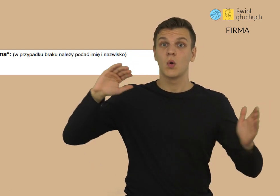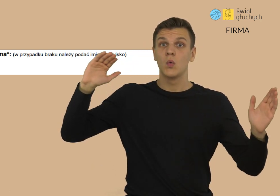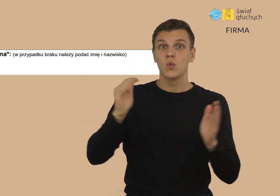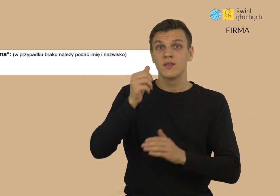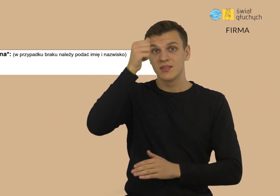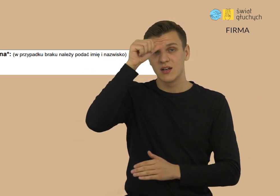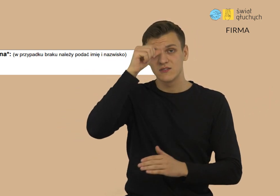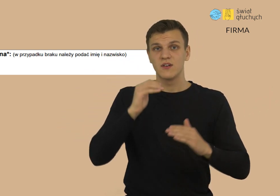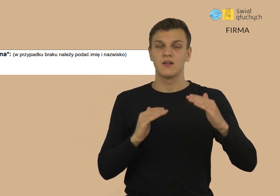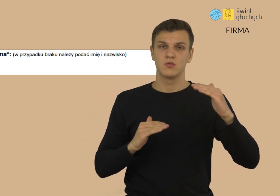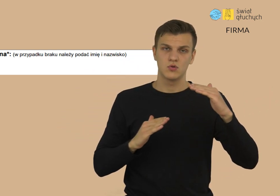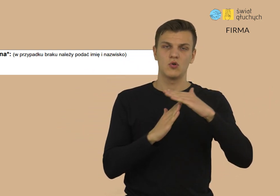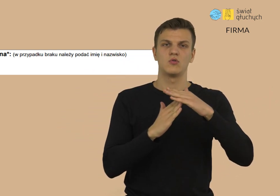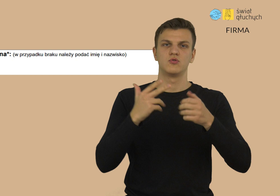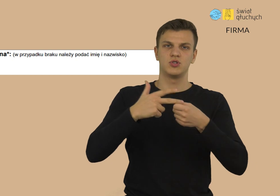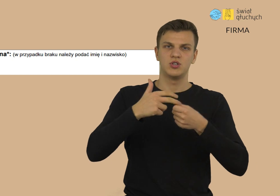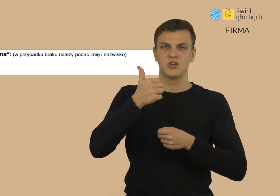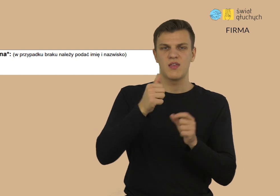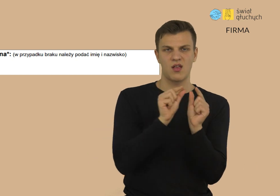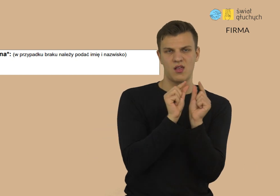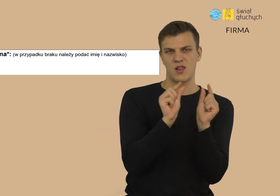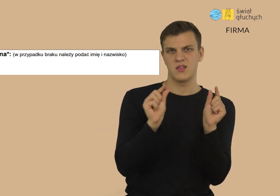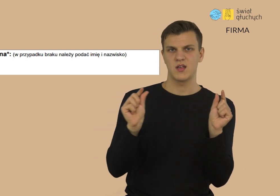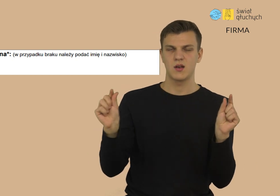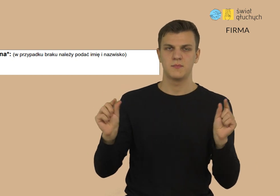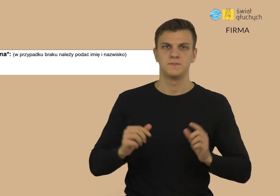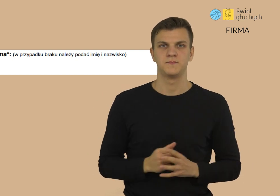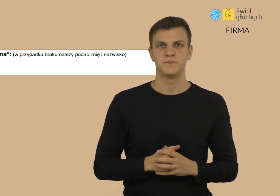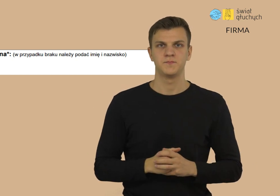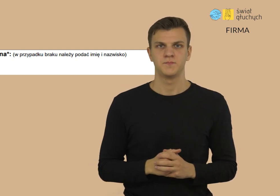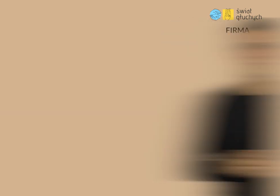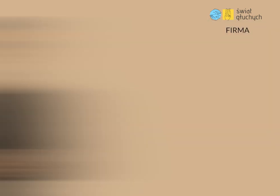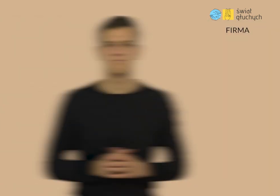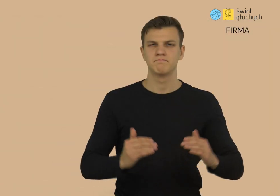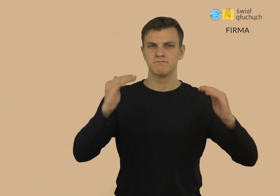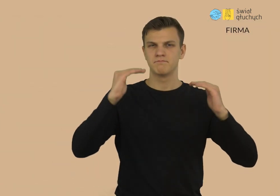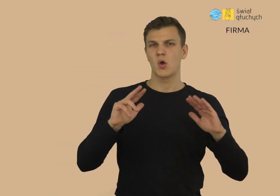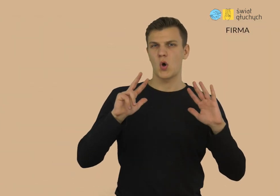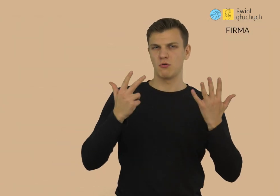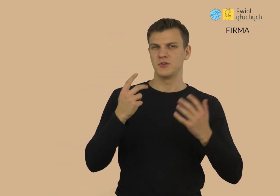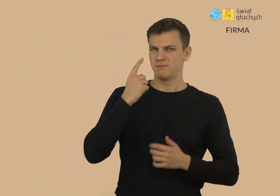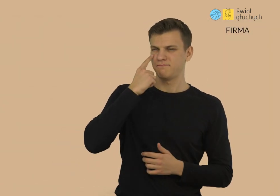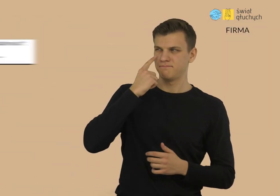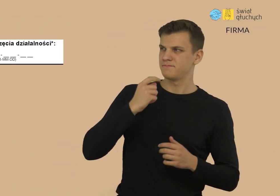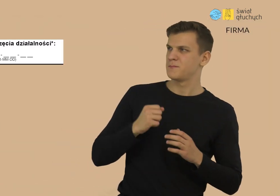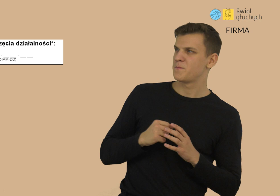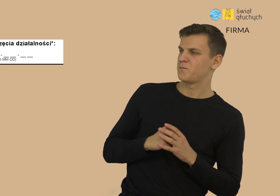która zmieści sie w 31 znakach. Dalej – osiem.